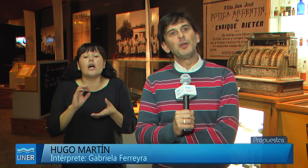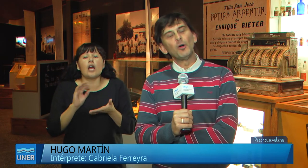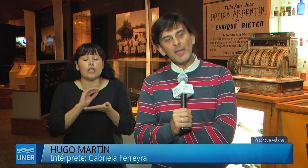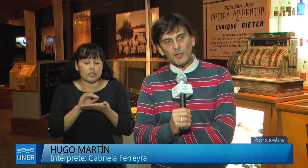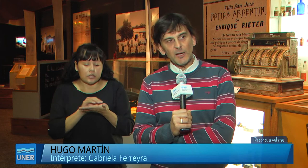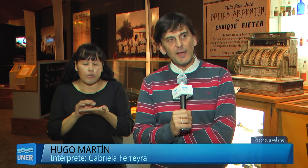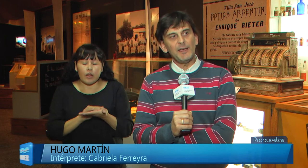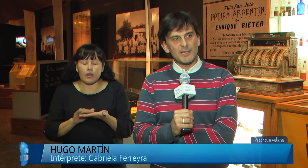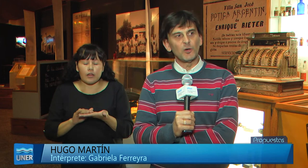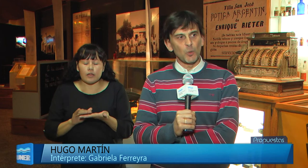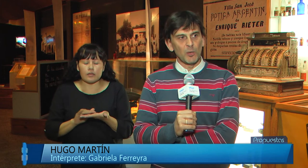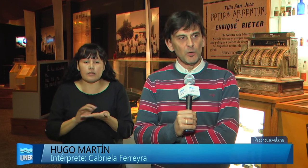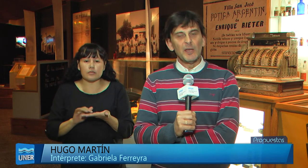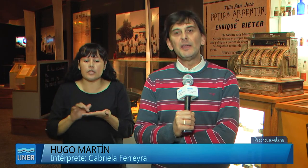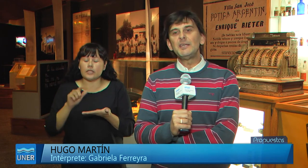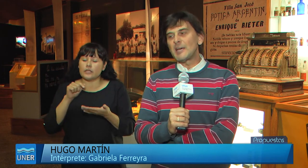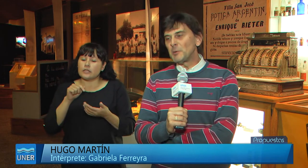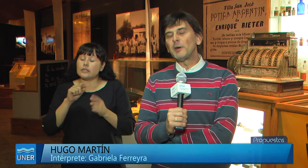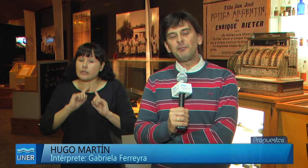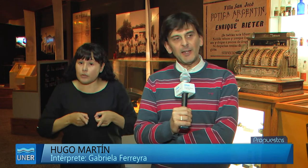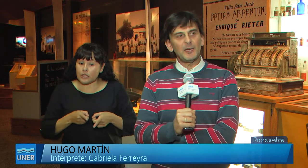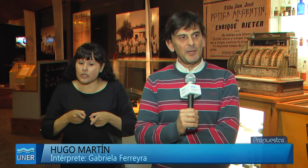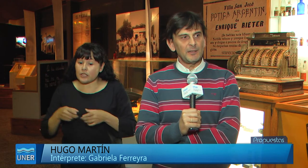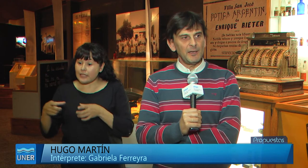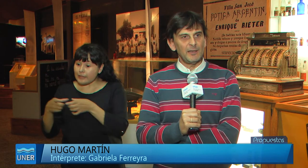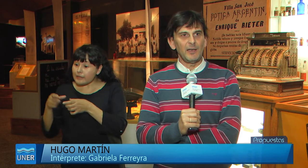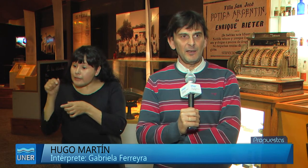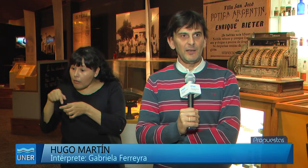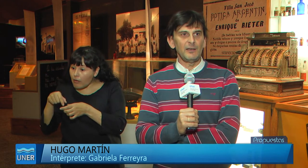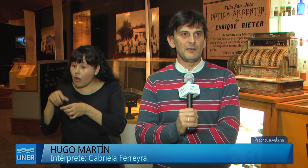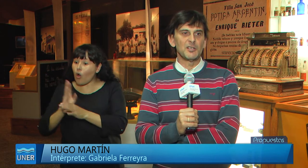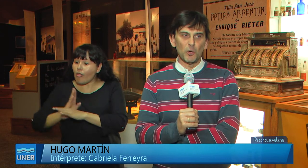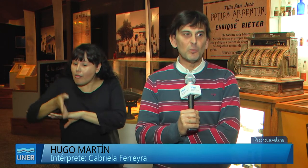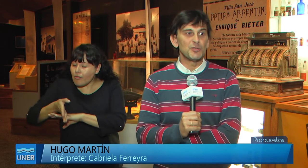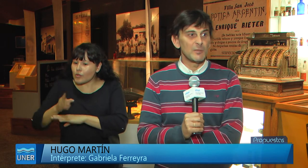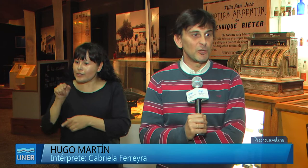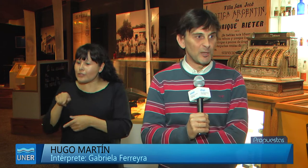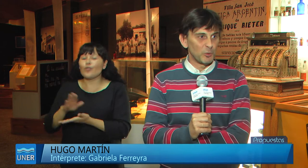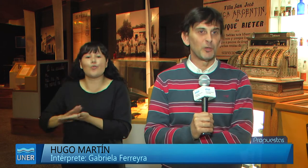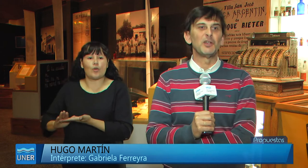Pero esto acá es algo nuevo y sabemos que llevó muchísimo tiempo.